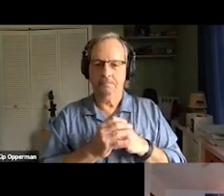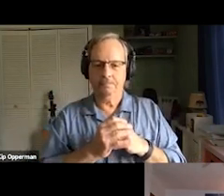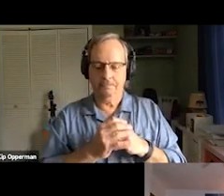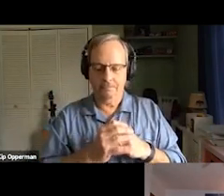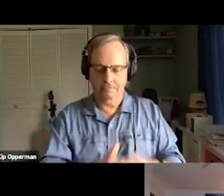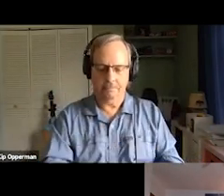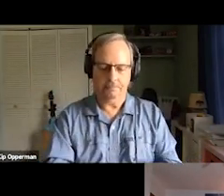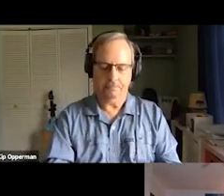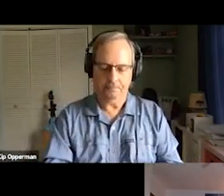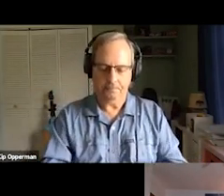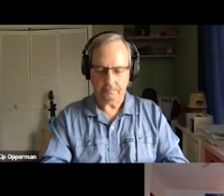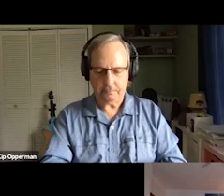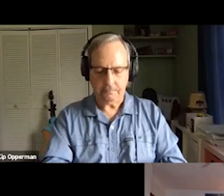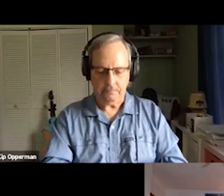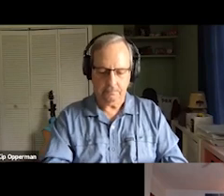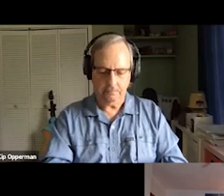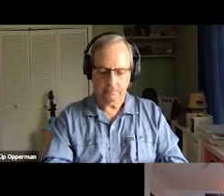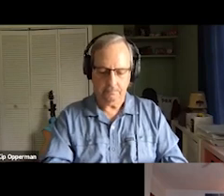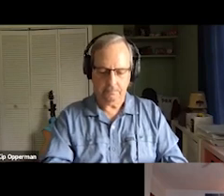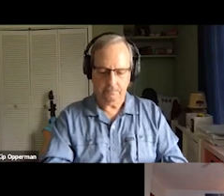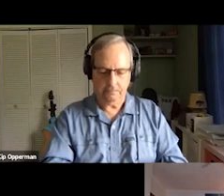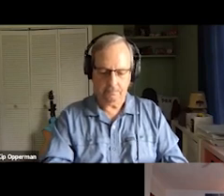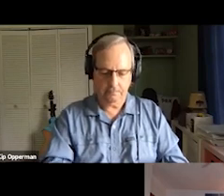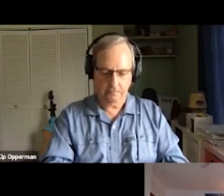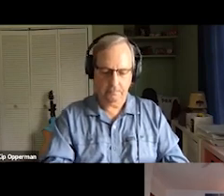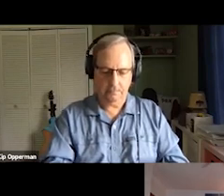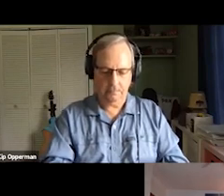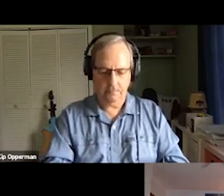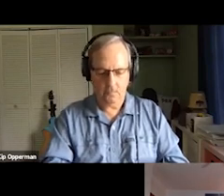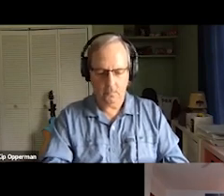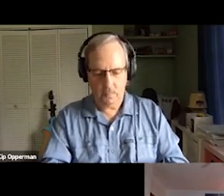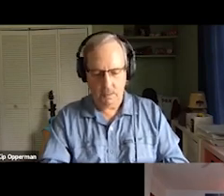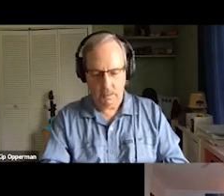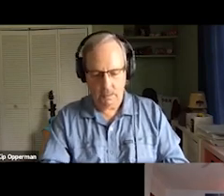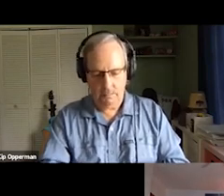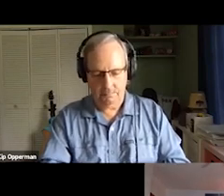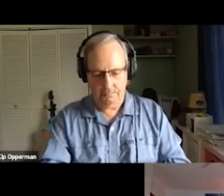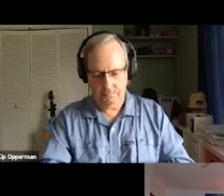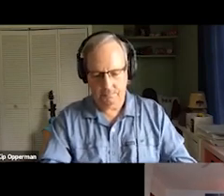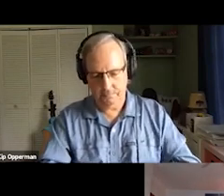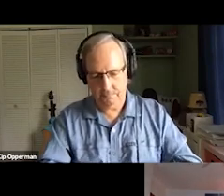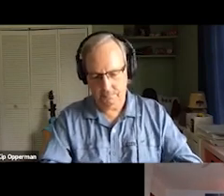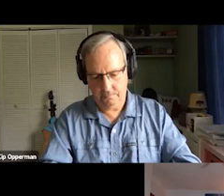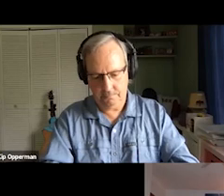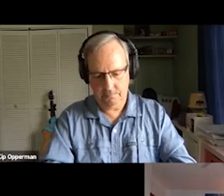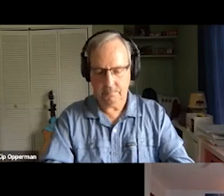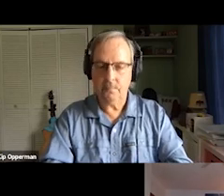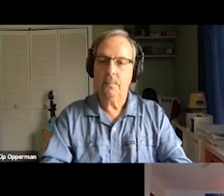Y mientras Walter y yo nos preparábamos para esta presentación, nos dimos cuenta de que no solo queríamos centralizar la experiencia de nuestros clientes